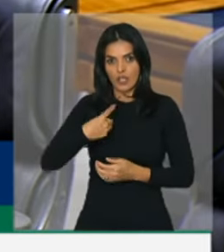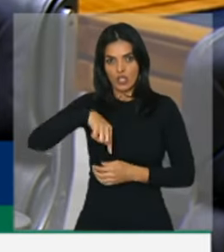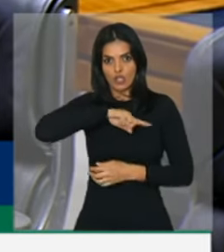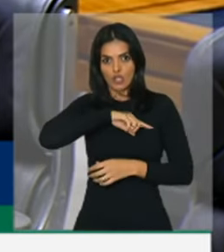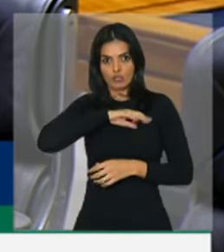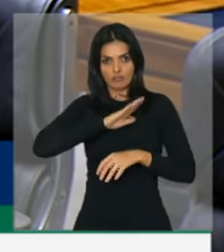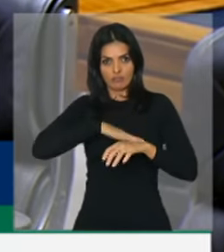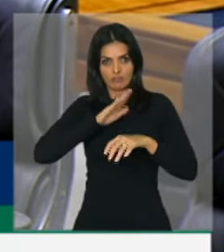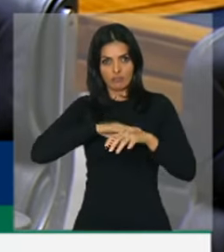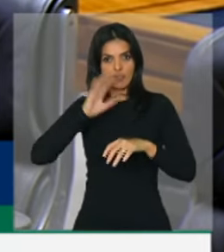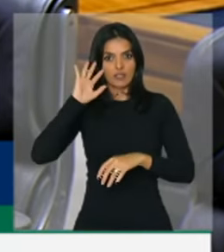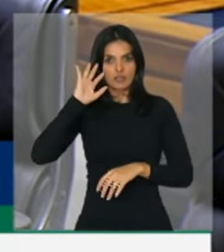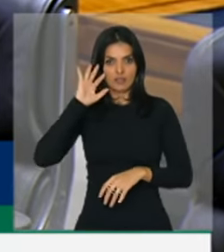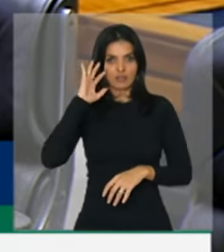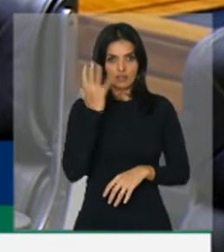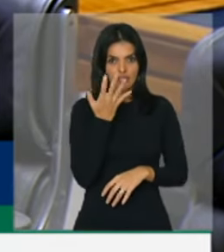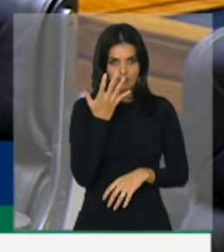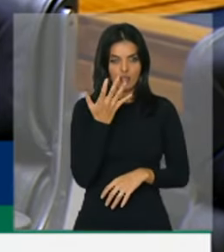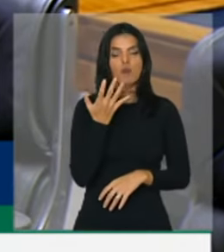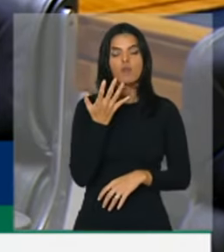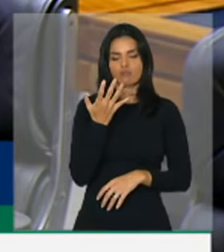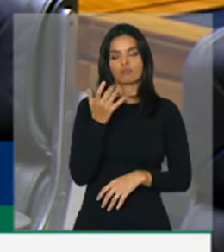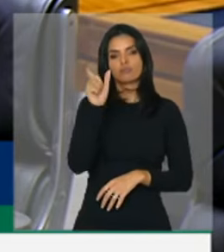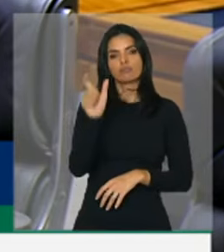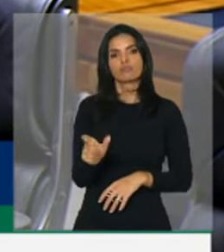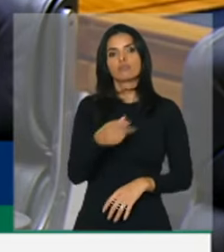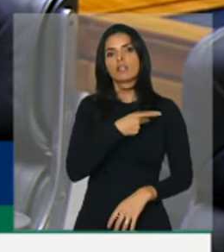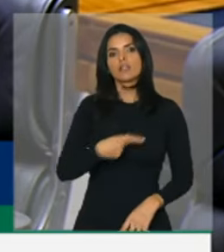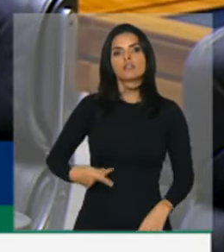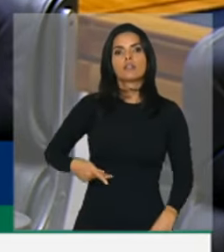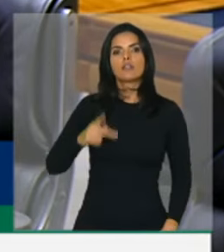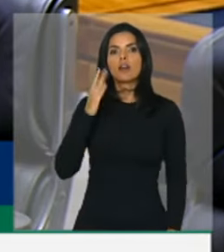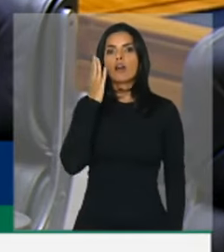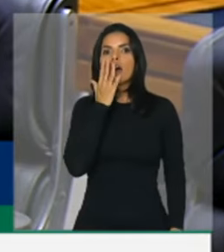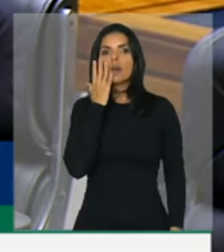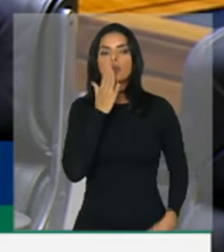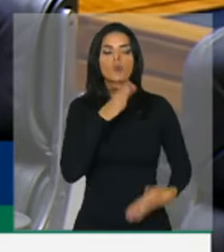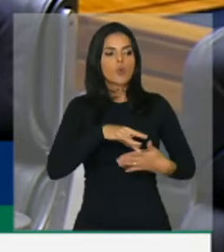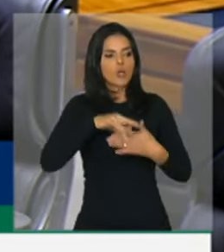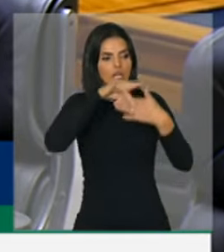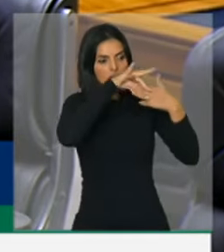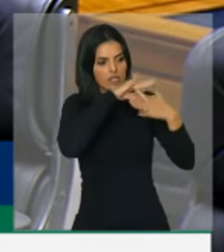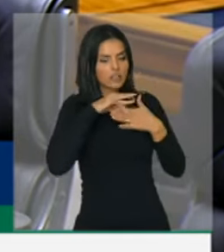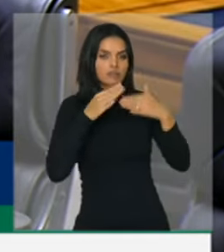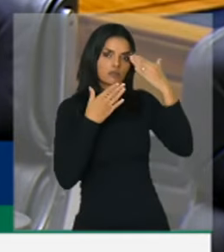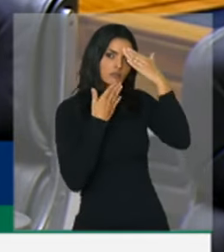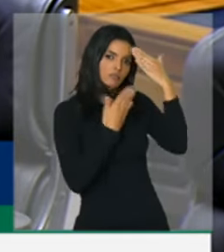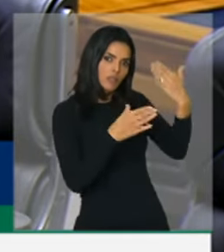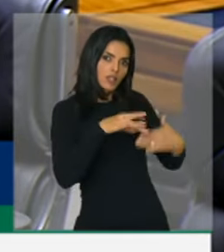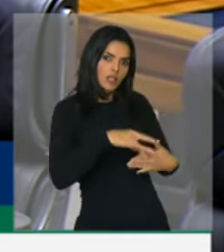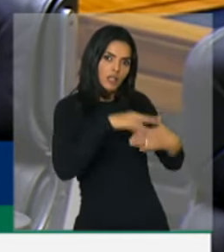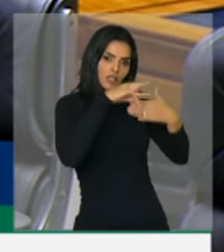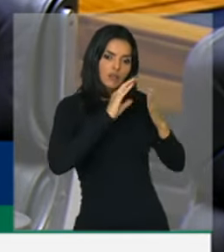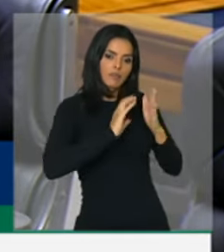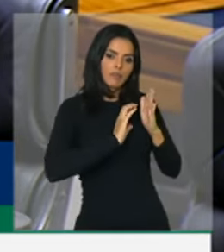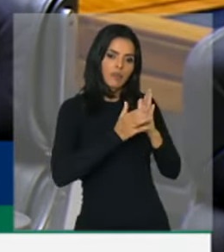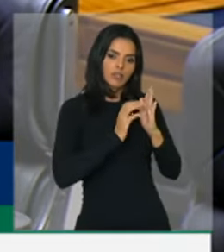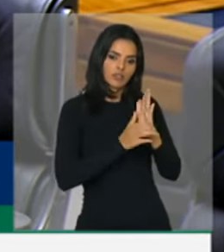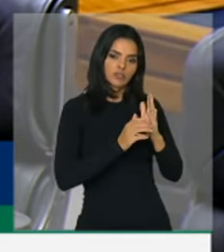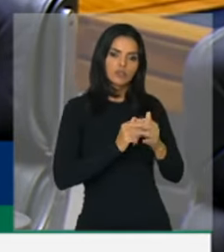ARTHUR LIRA E DO COLÉGIO DE LÍDERES, E AQUI EU QUERO AGRADECER AO LÍDER DO MEU PARTIDO, DEPUTADO ALEX MANENTE, QUE ME PERMITIU ESTAR ORIENTANDO NA TARDE DE HOJE